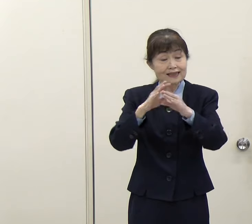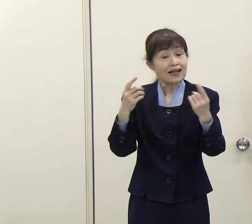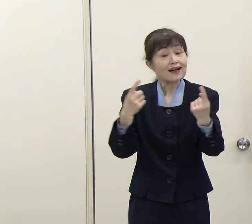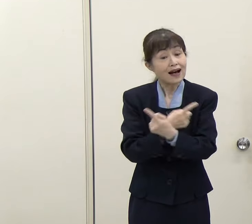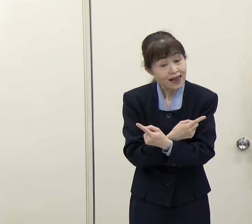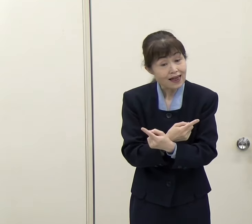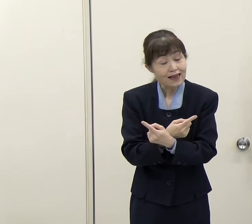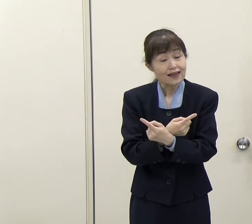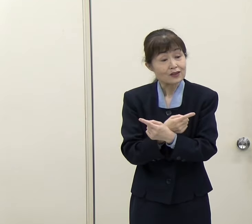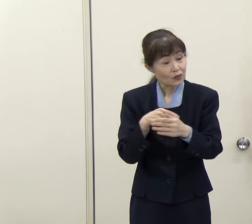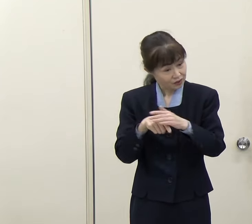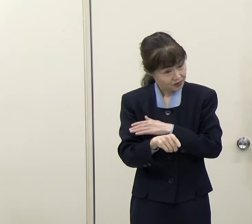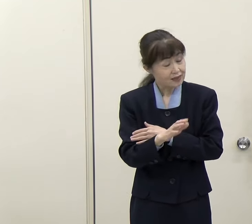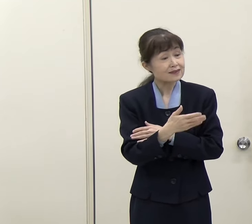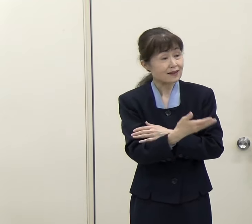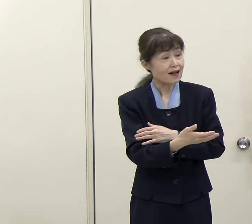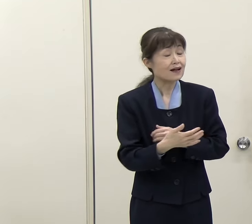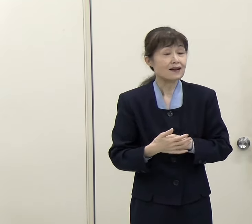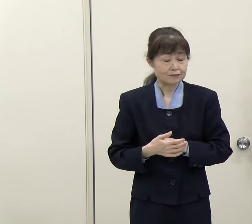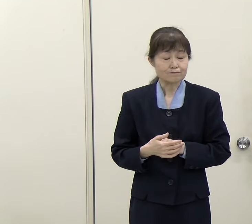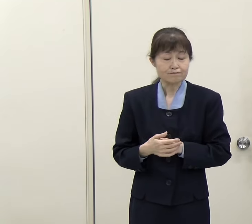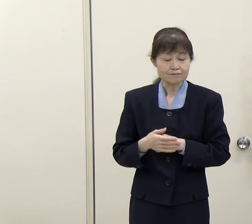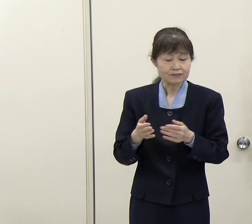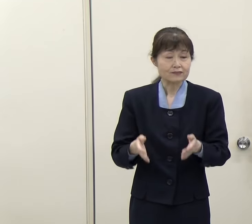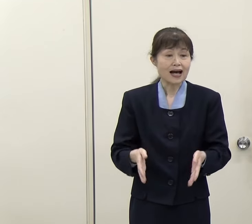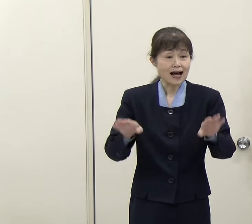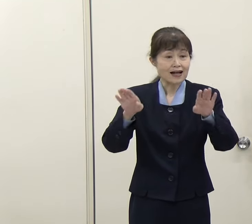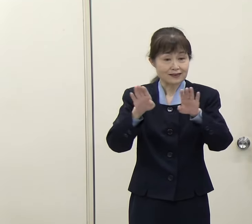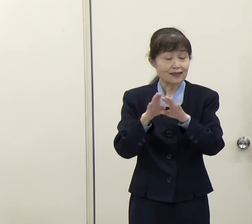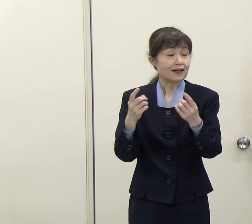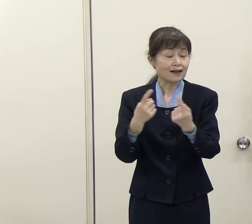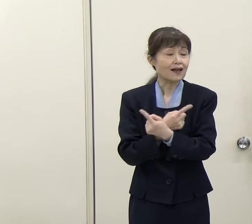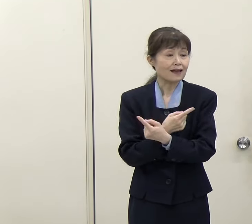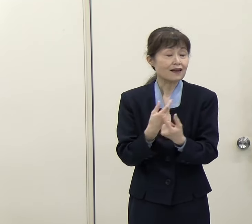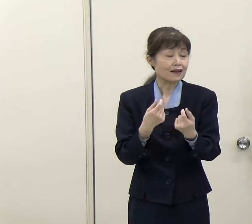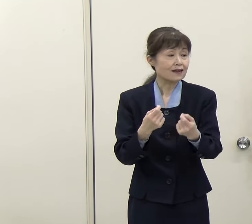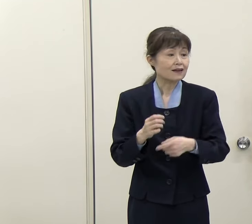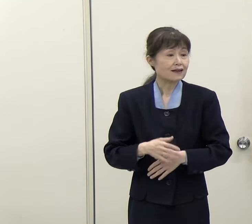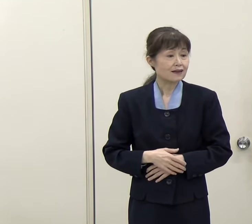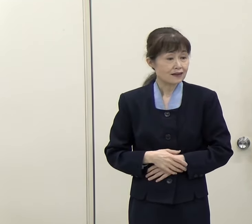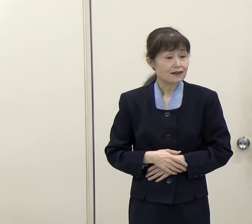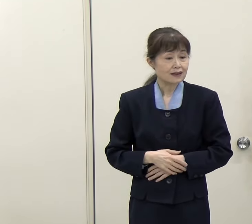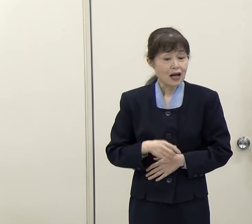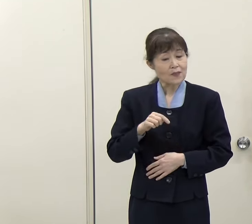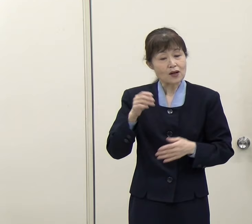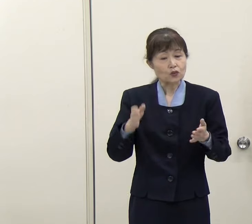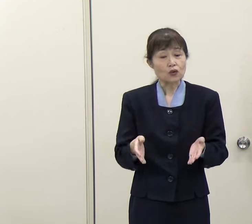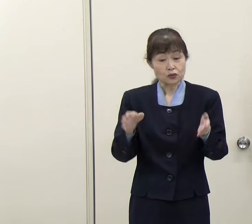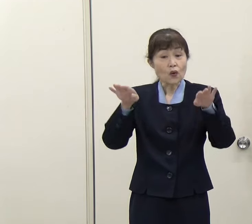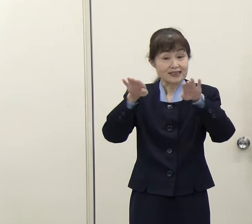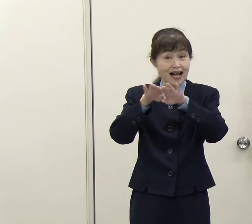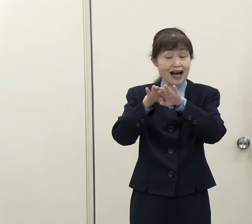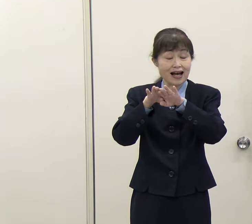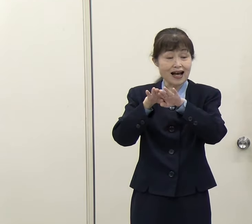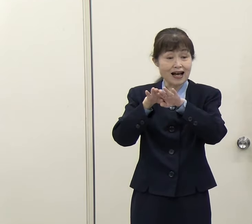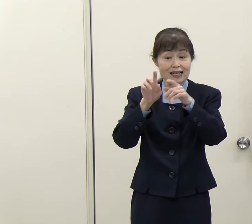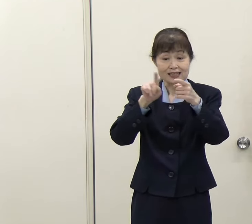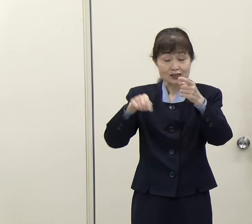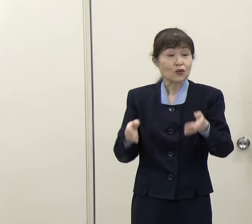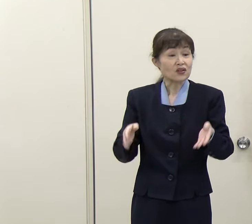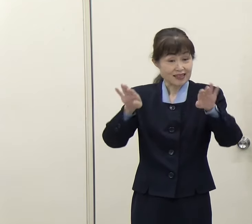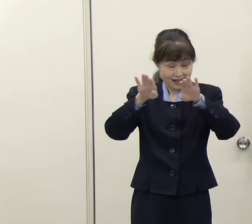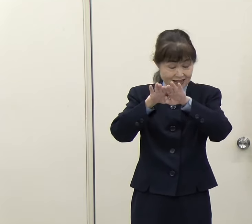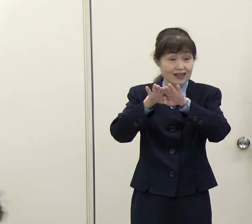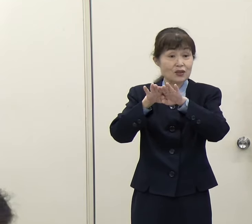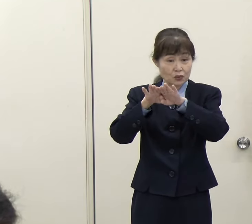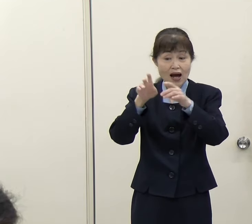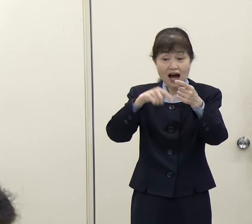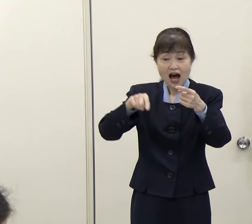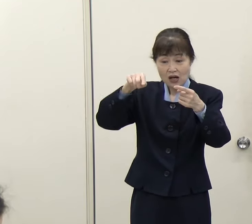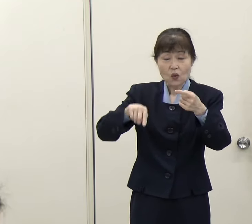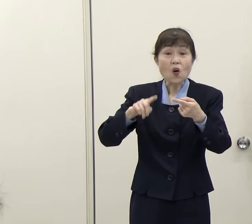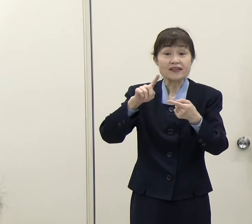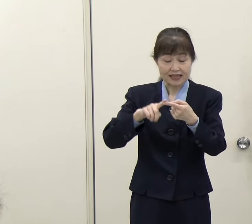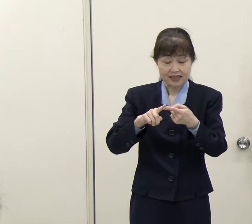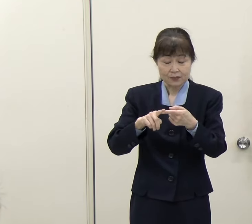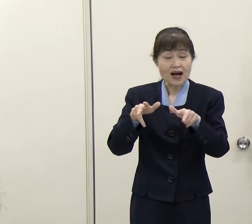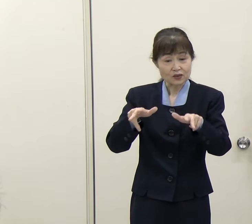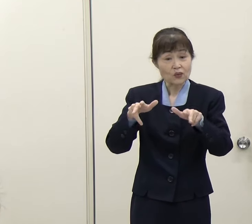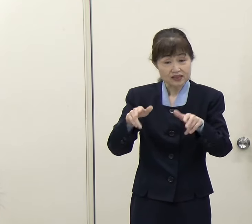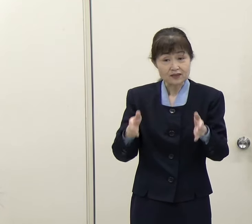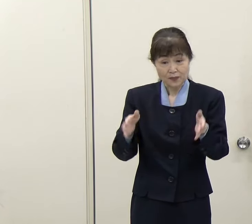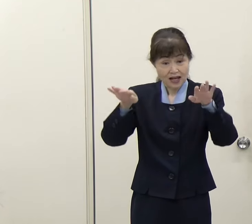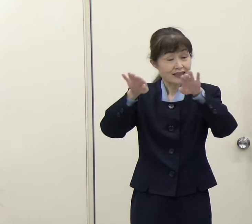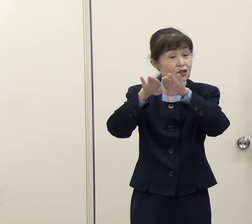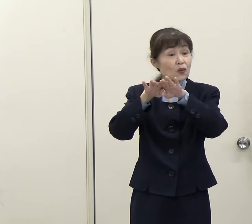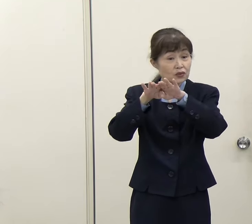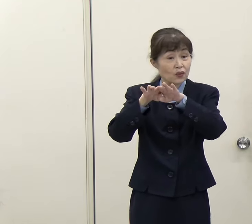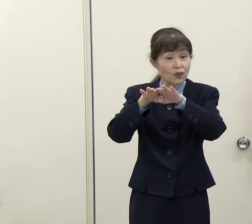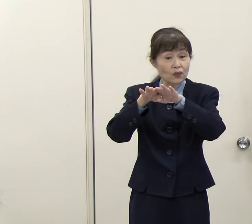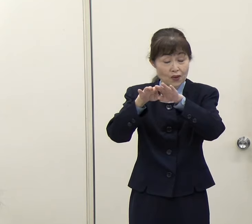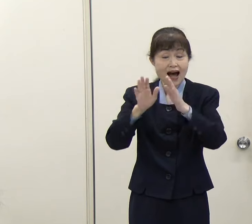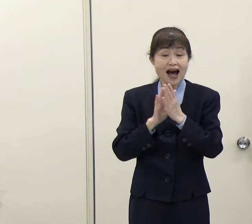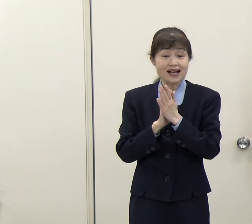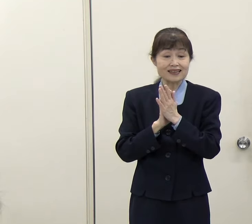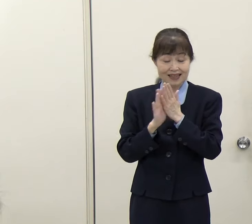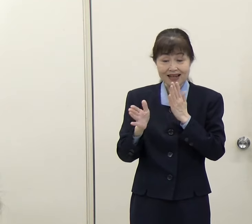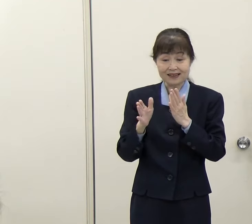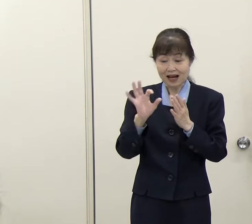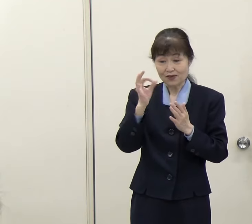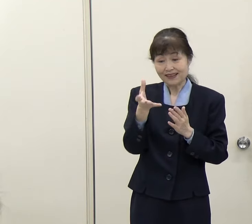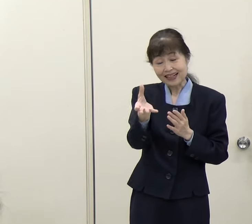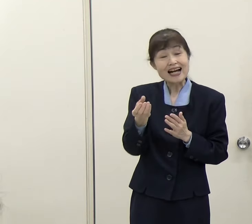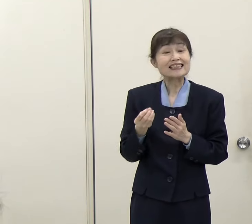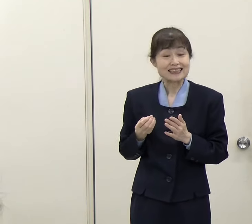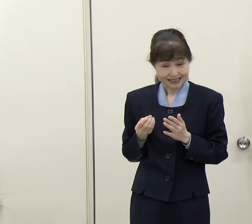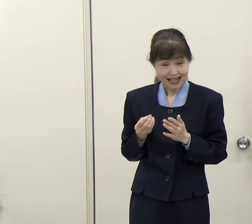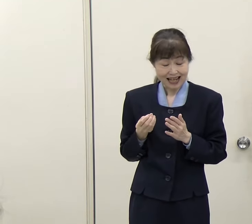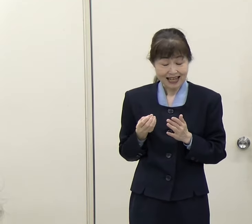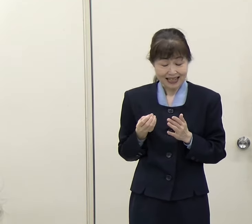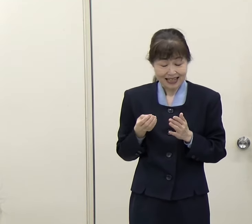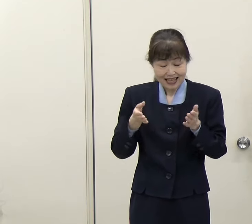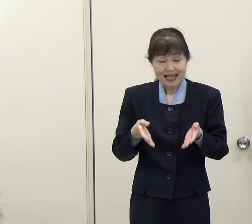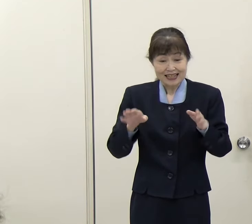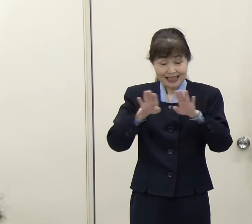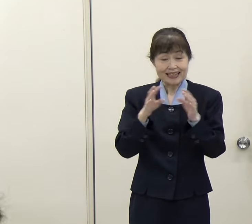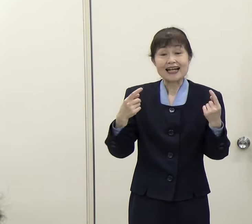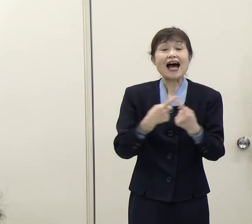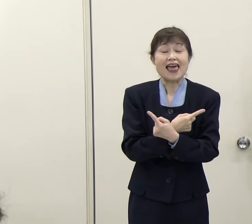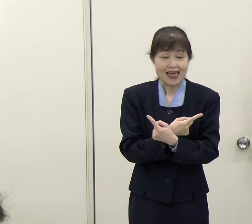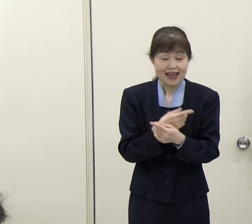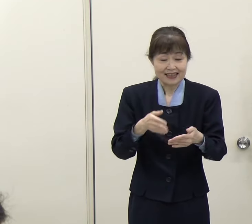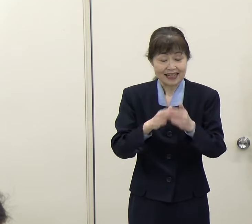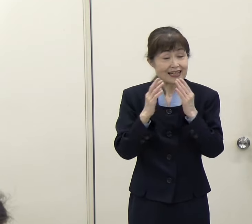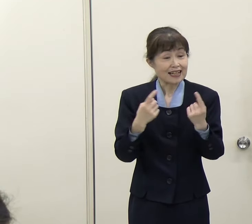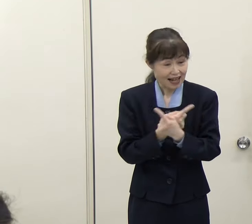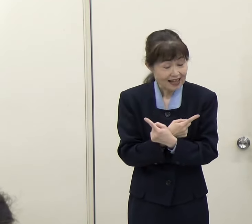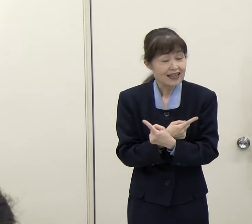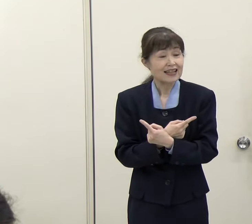（知事）建物としては建て替えになります。庁舎など大体の公用の建物は、県が一般単独事業債等の借金をして建て替えるということになります。